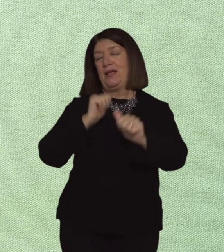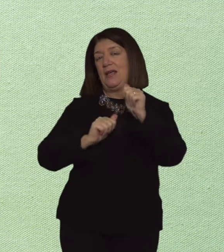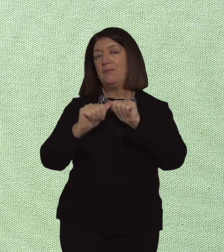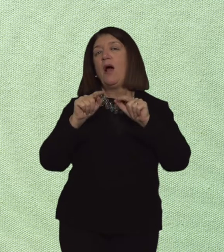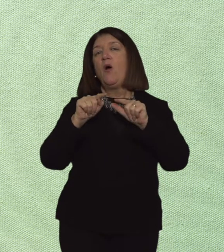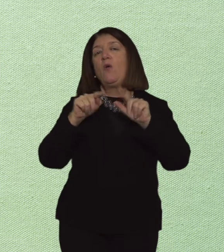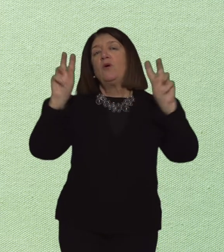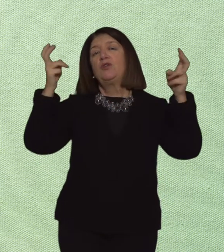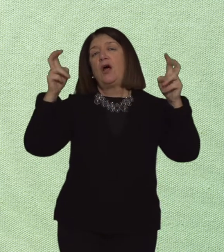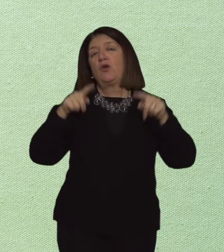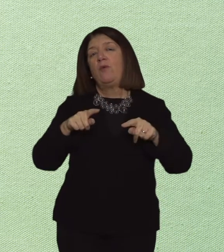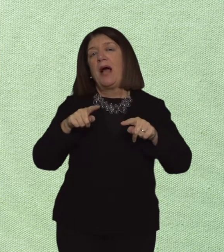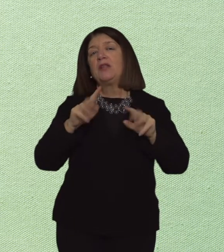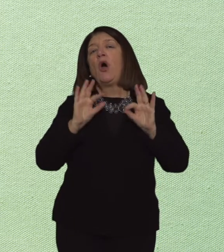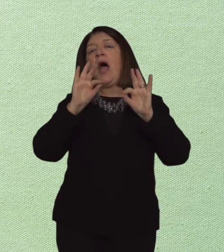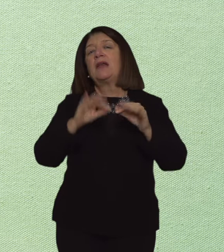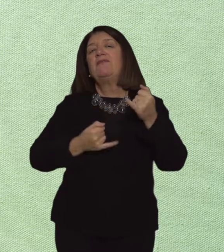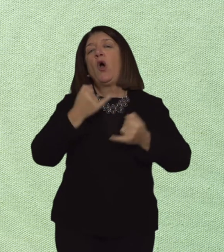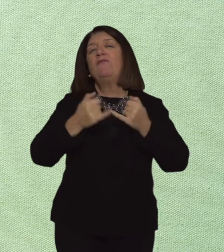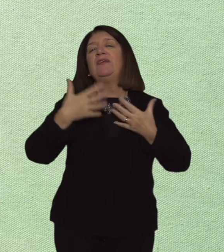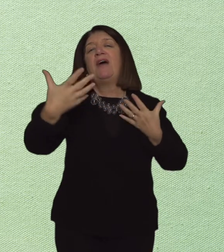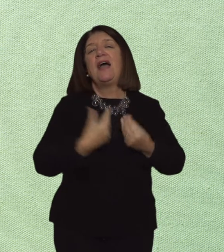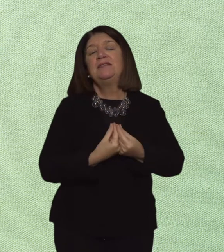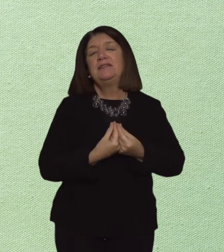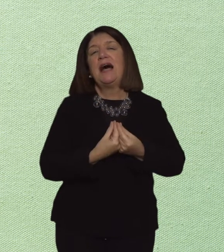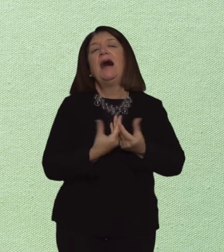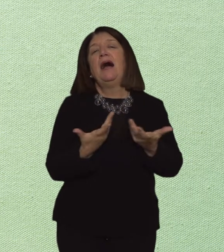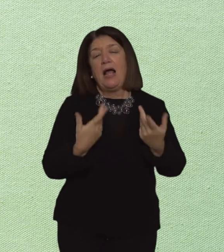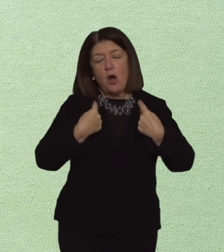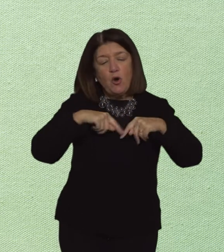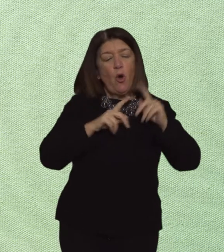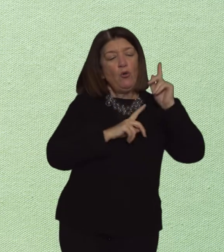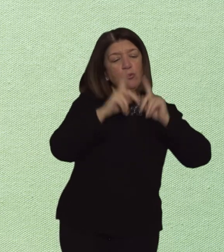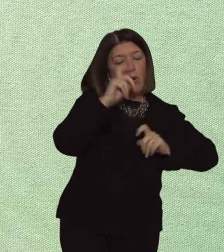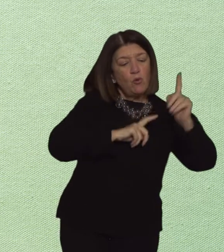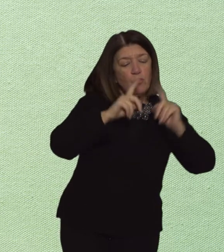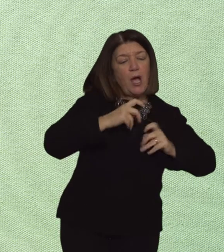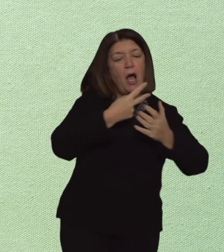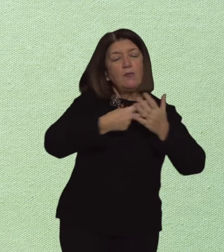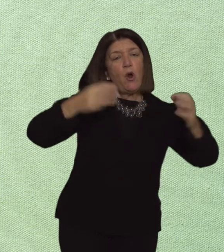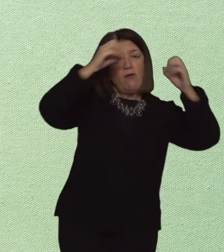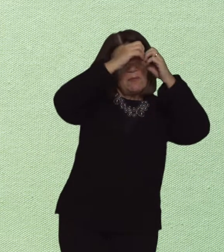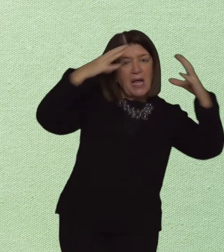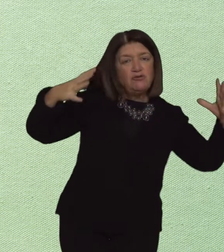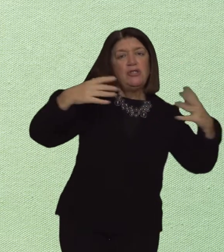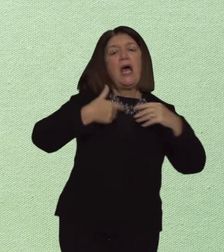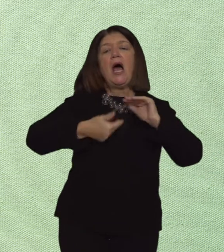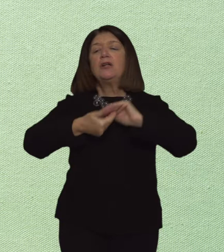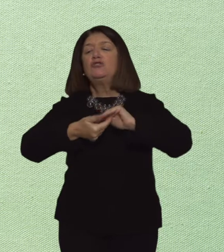convivenza perché, anche se noi ci preoccupiamo, e proviamo a immaginare una società appiattita